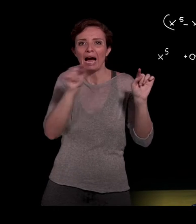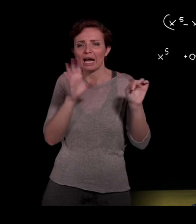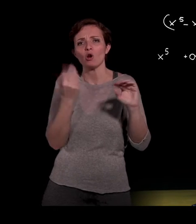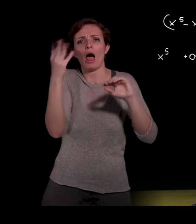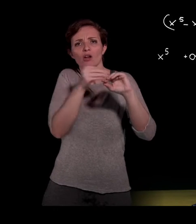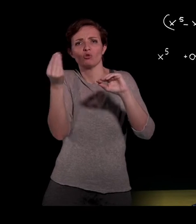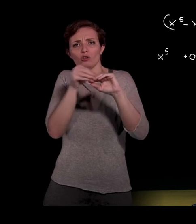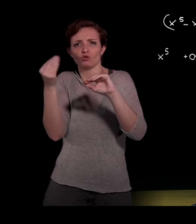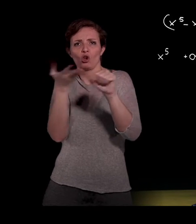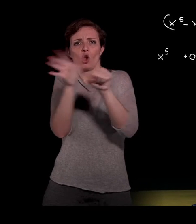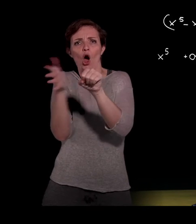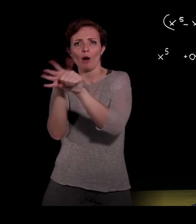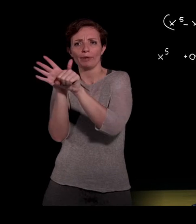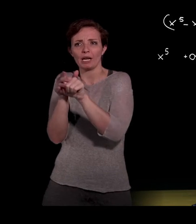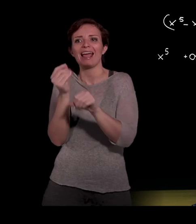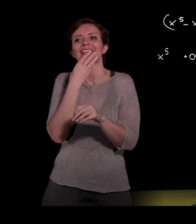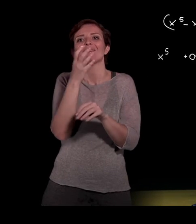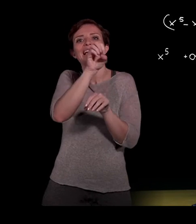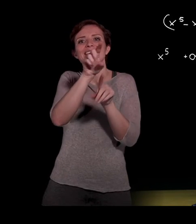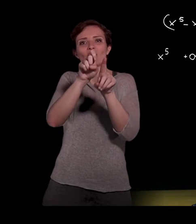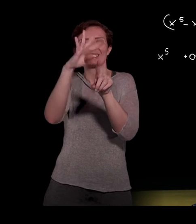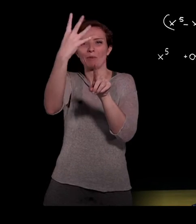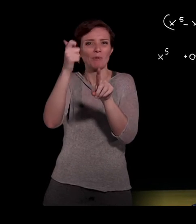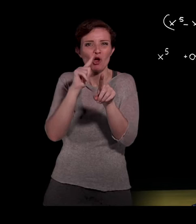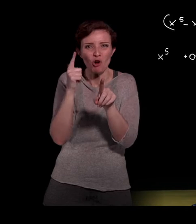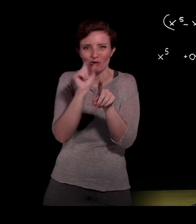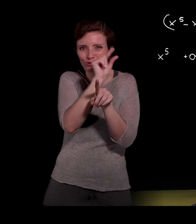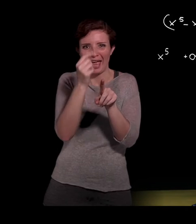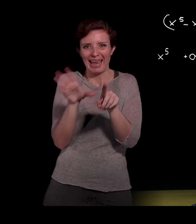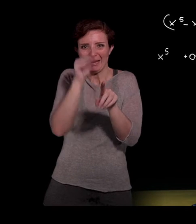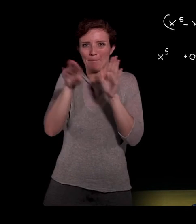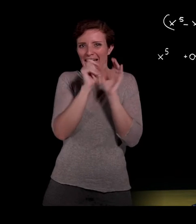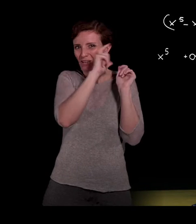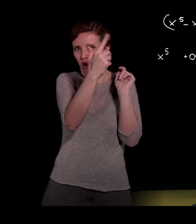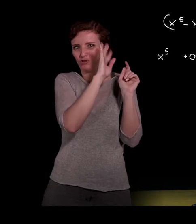andiamo ad aggiungere tutte le altre potenze, in questo caso 0 con coefficiente x⁴ perché non era presente.